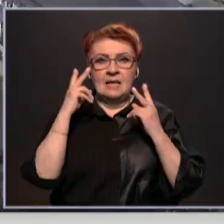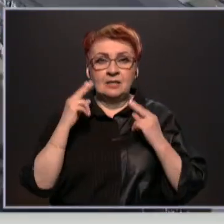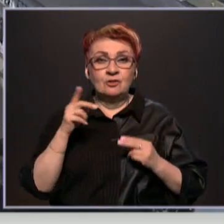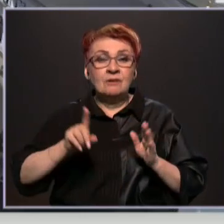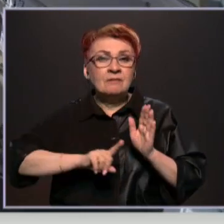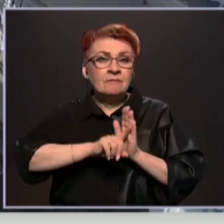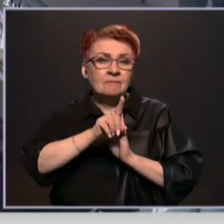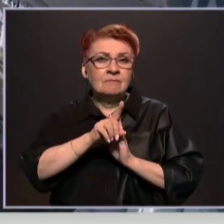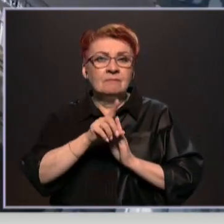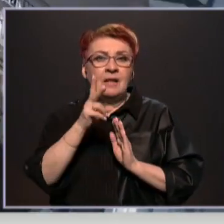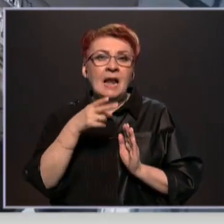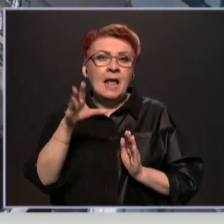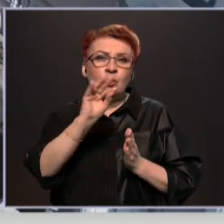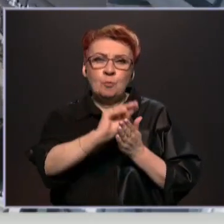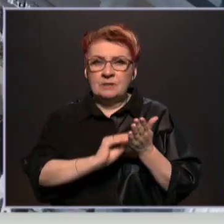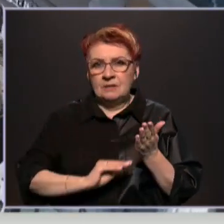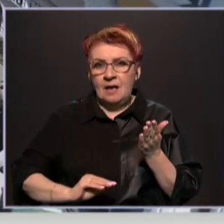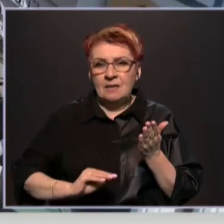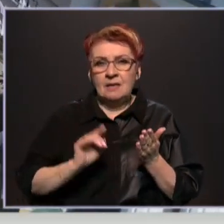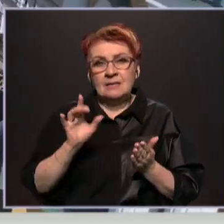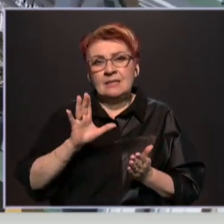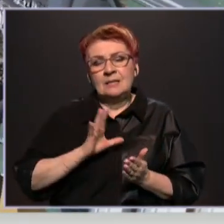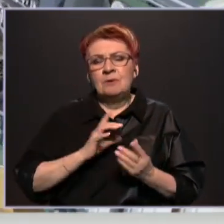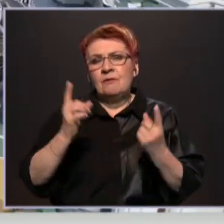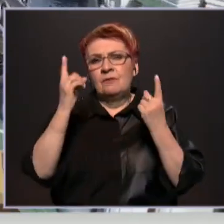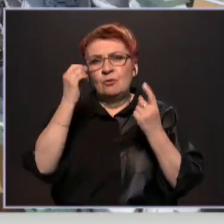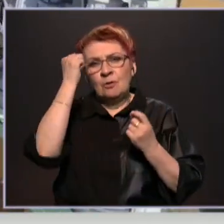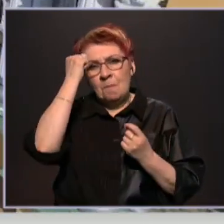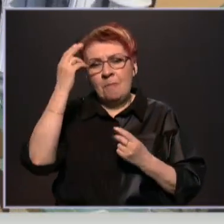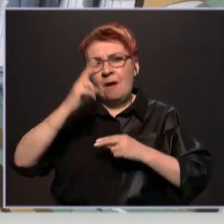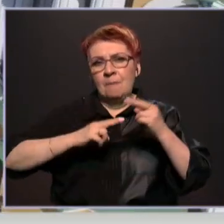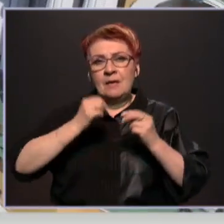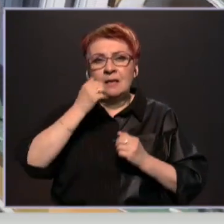русское летописания именно здесь были созданы выдающиеся памятники древнерусской книжности